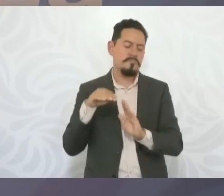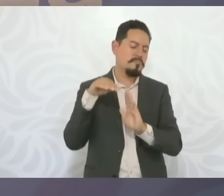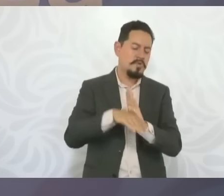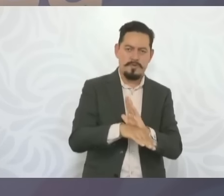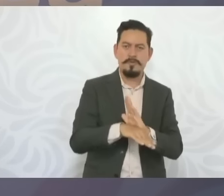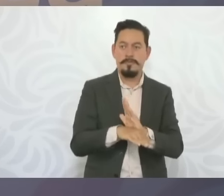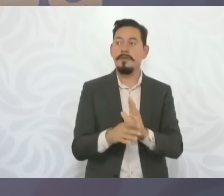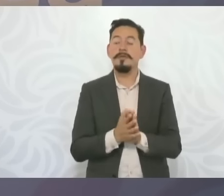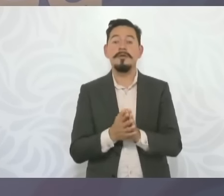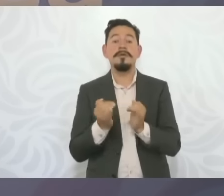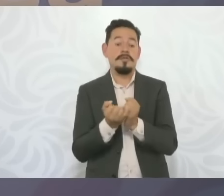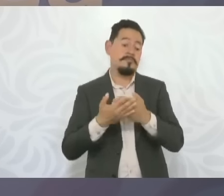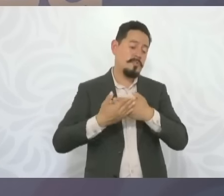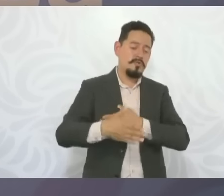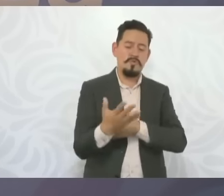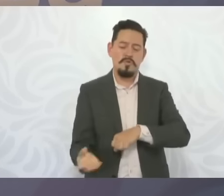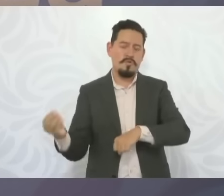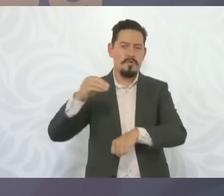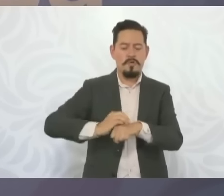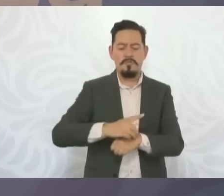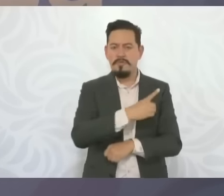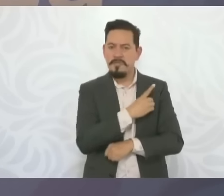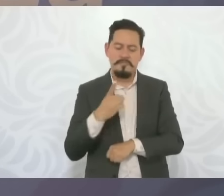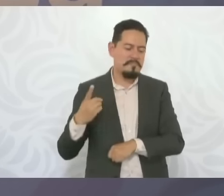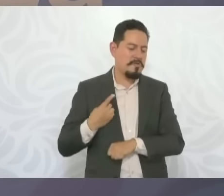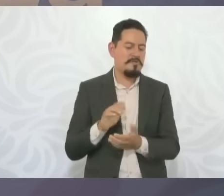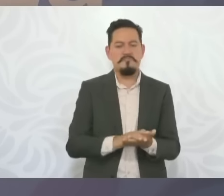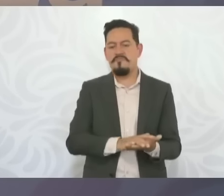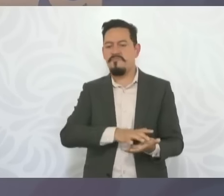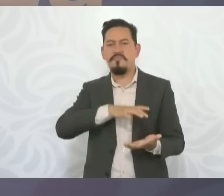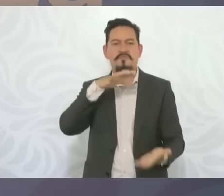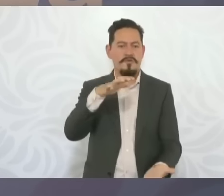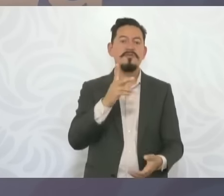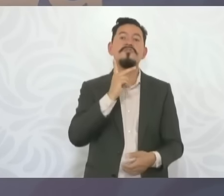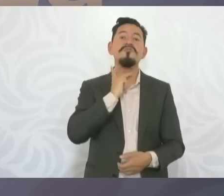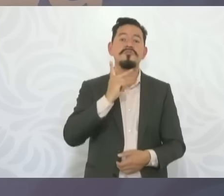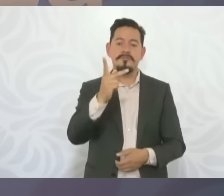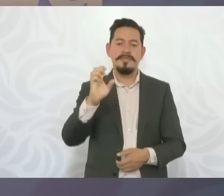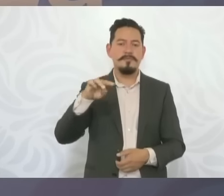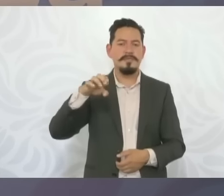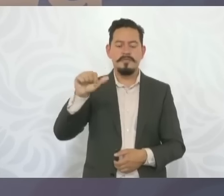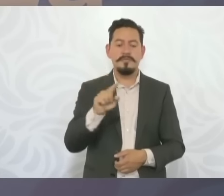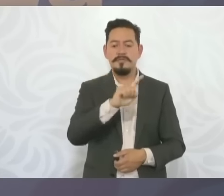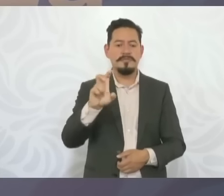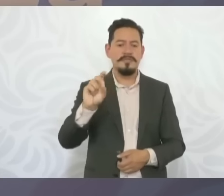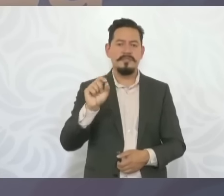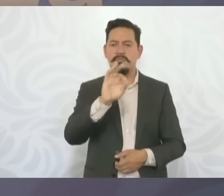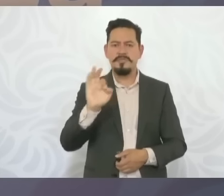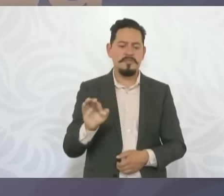sumó un endeudamiento desmedido. La deuda de Pemex creció 130% en 10 años. Es decir,